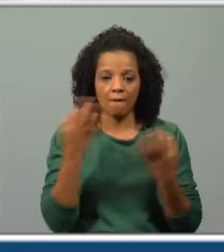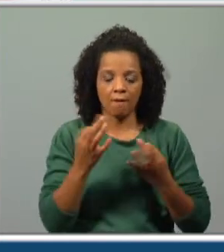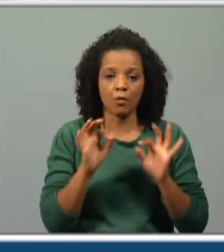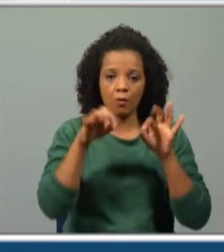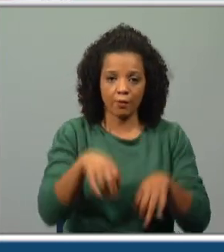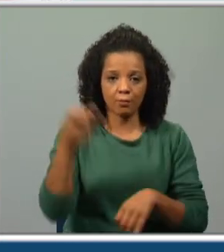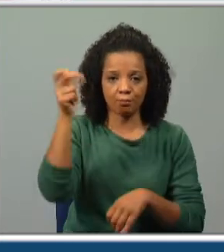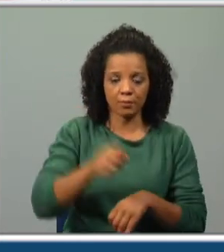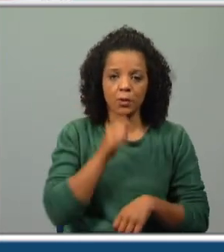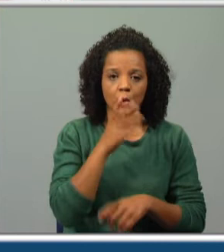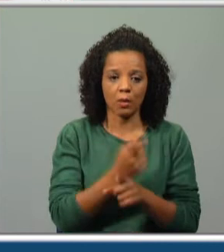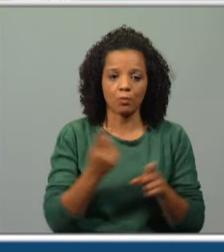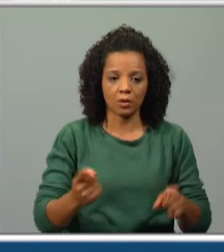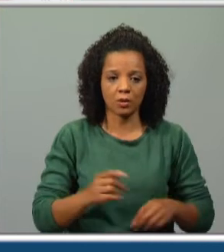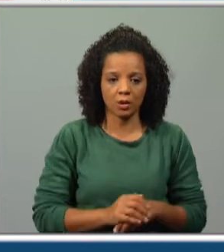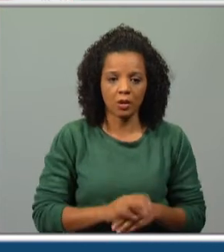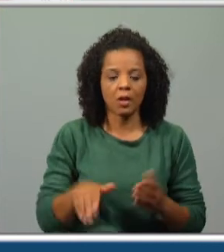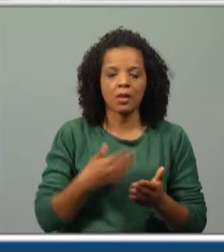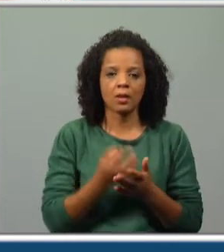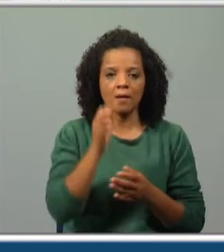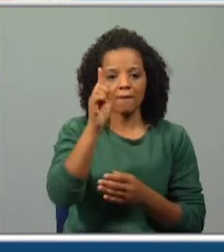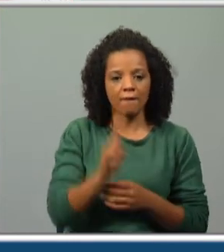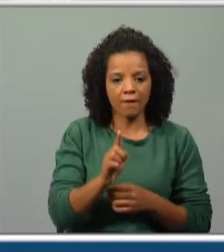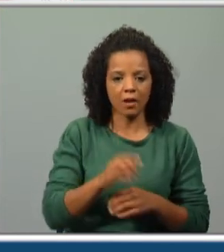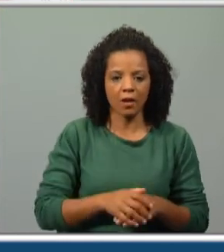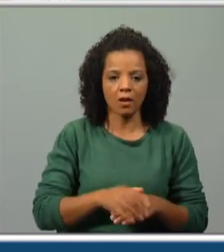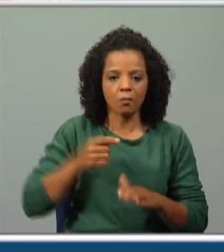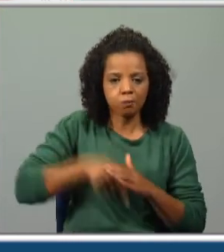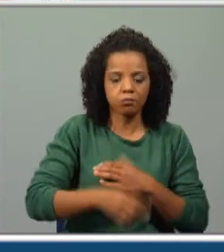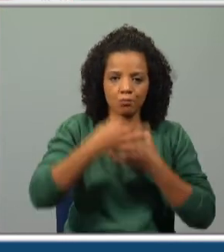desenrolar socorrer de madrugada remete para a fé para a profunda crença da aia 黎明營救指對信仰對婢女的深信